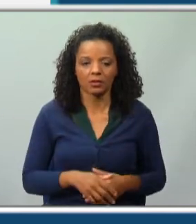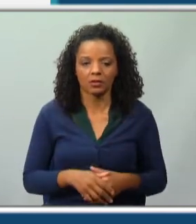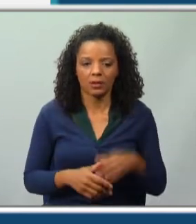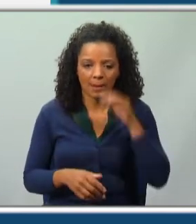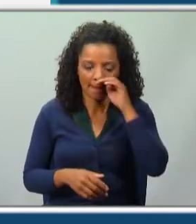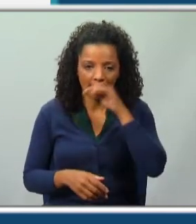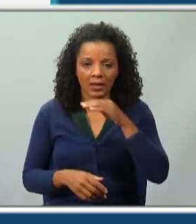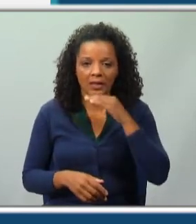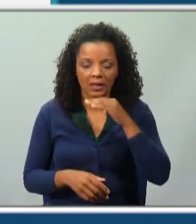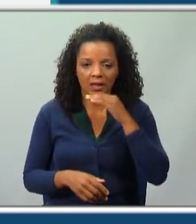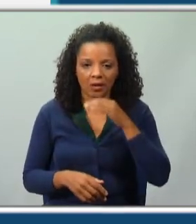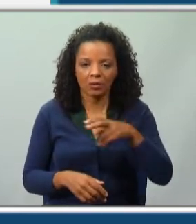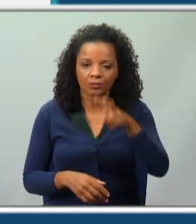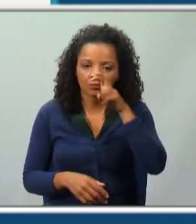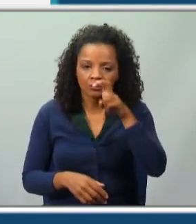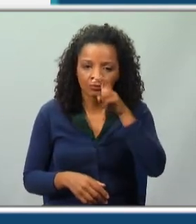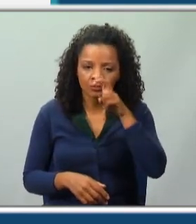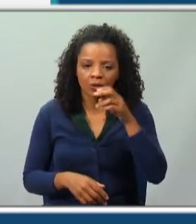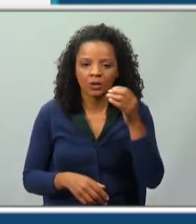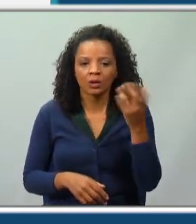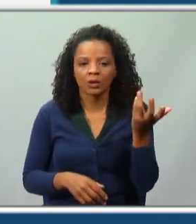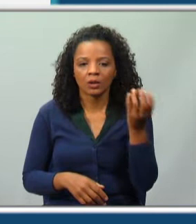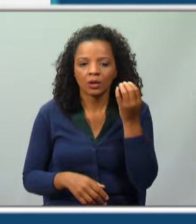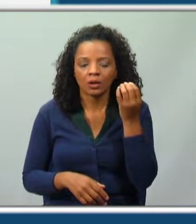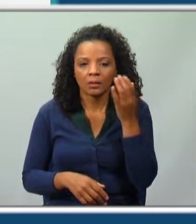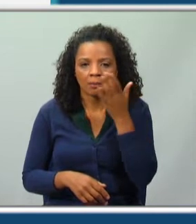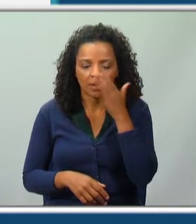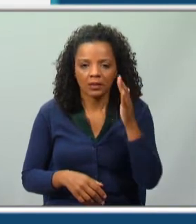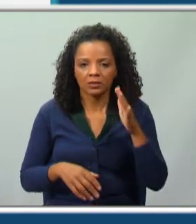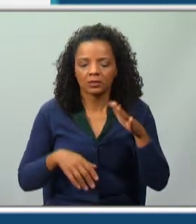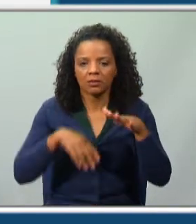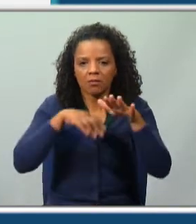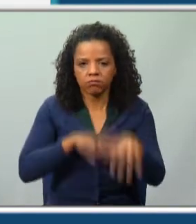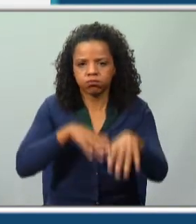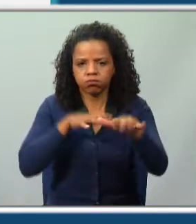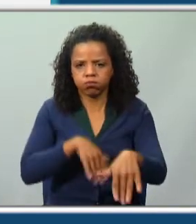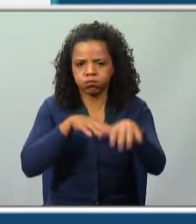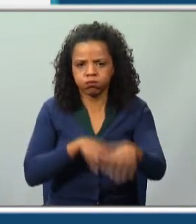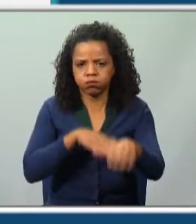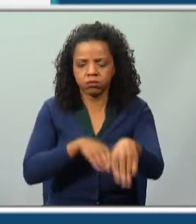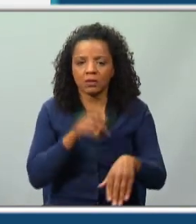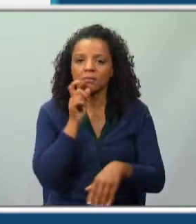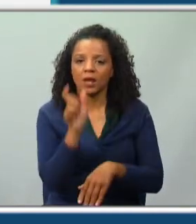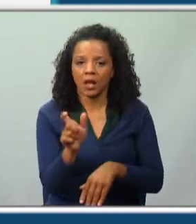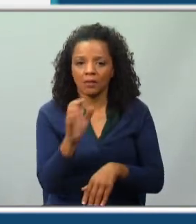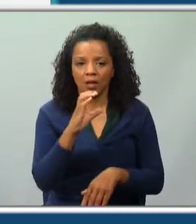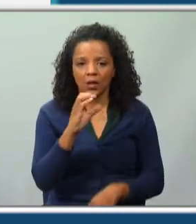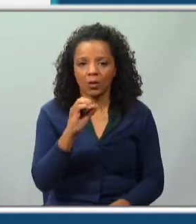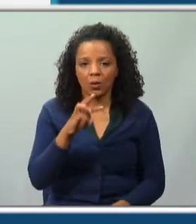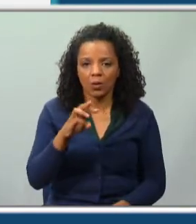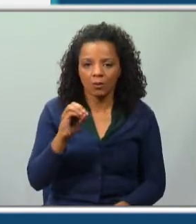e o cão respirava como se tivesse corrido muito a palavra como está ali 狗呼吸著，好像他有這個詞跑了很多，因為它在那裡